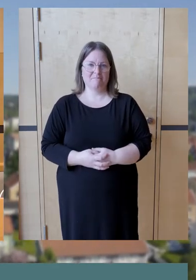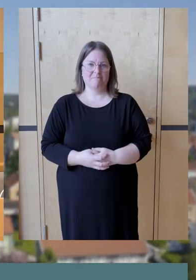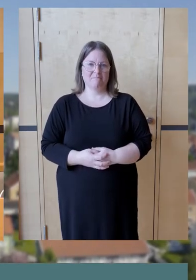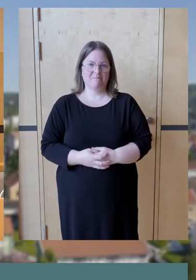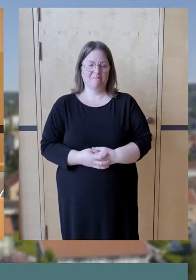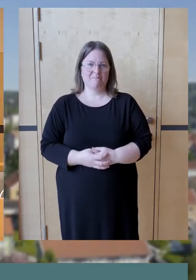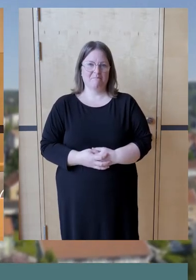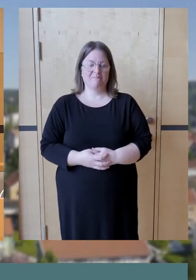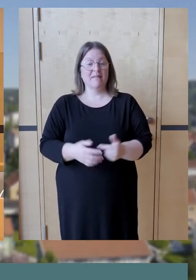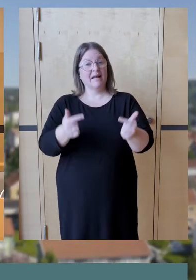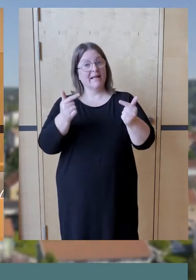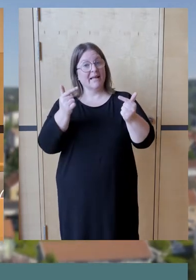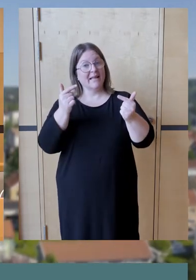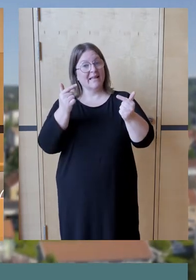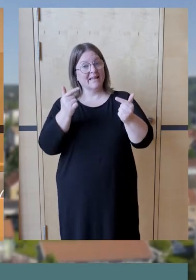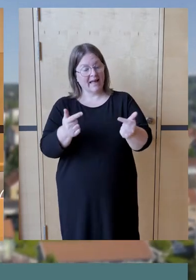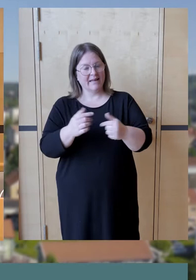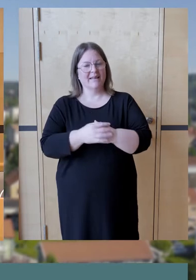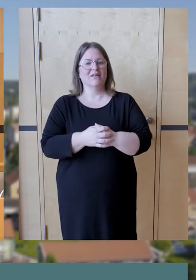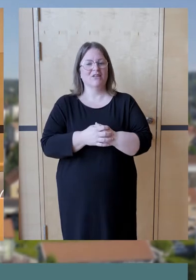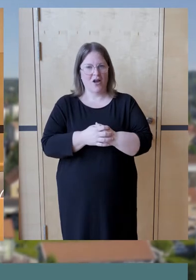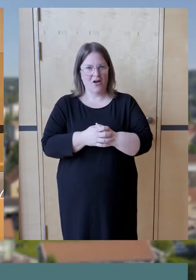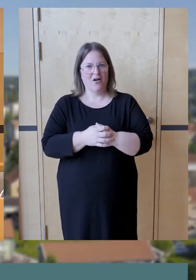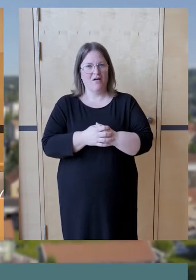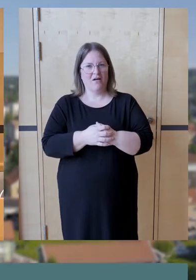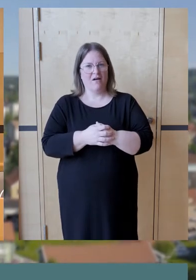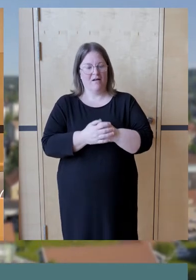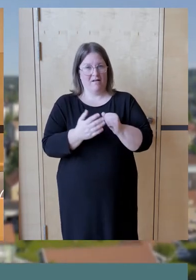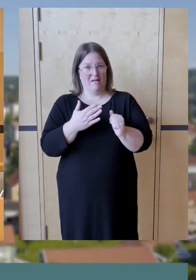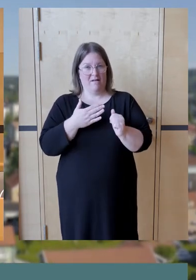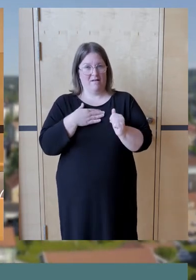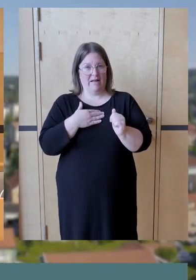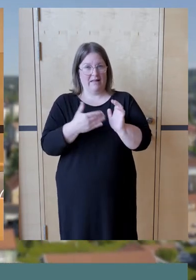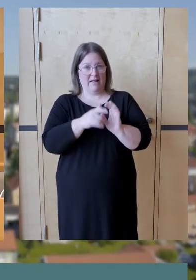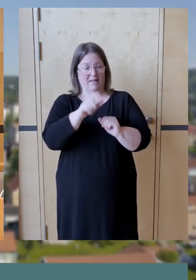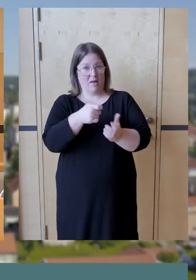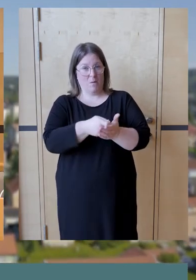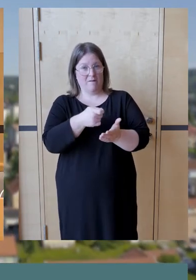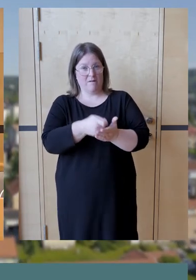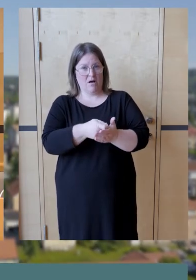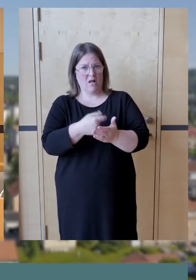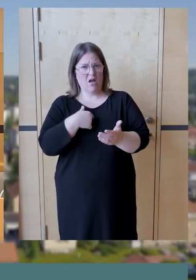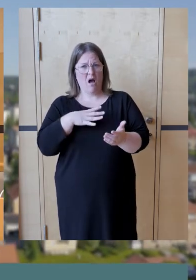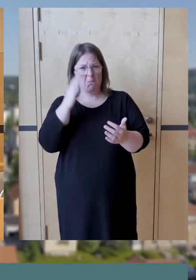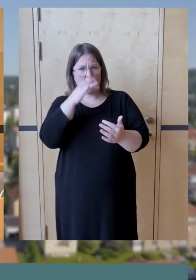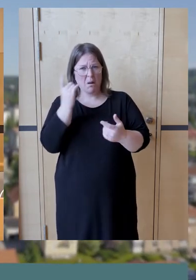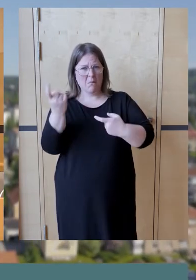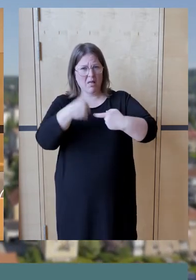Tack jag vända mig först till dig Daniel som ordförande Jag har problem med uppkopplingen Är det okej Inte jag med på bild